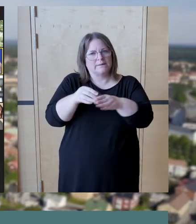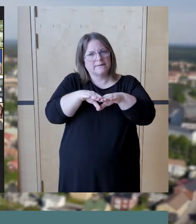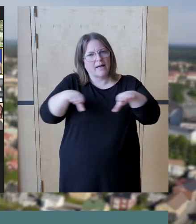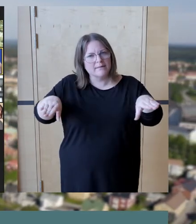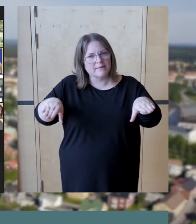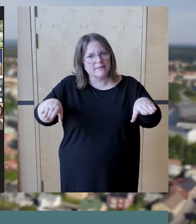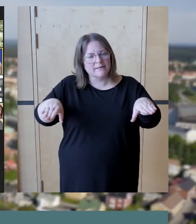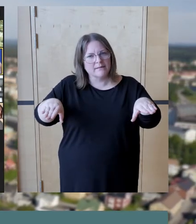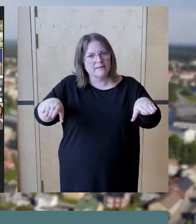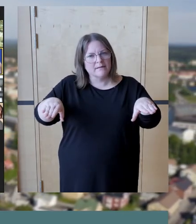Skulle ju innebära